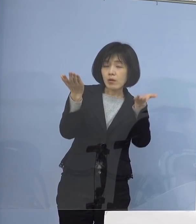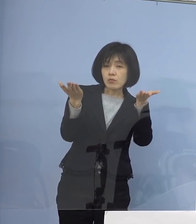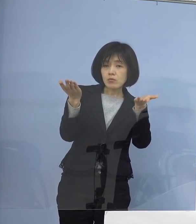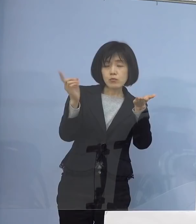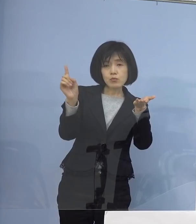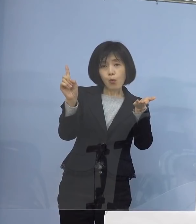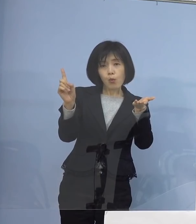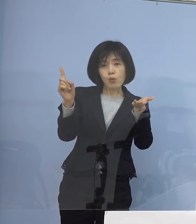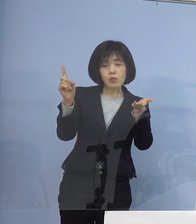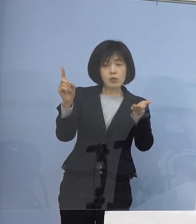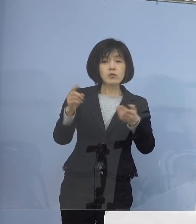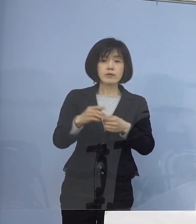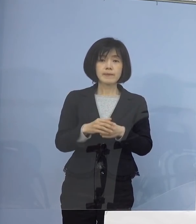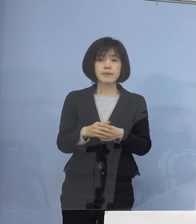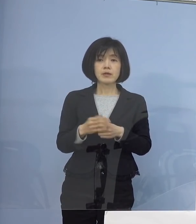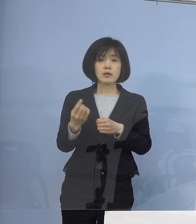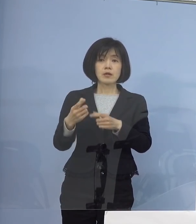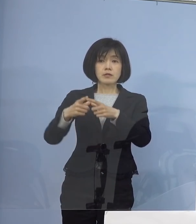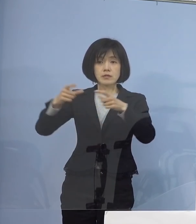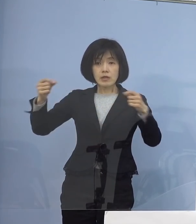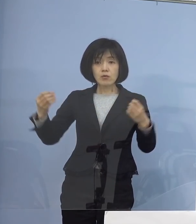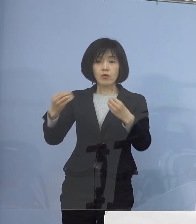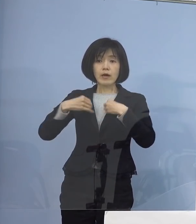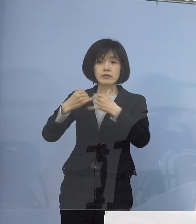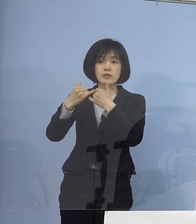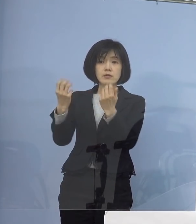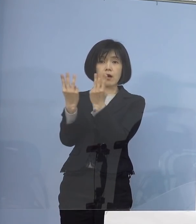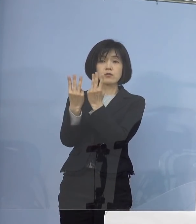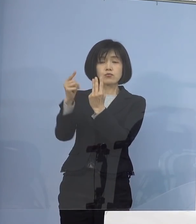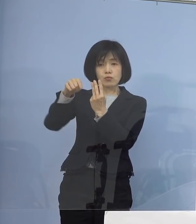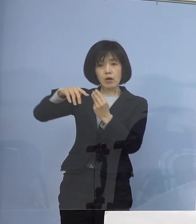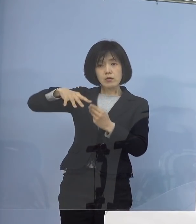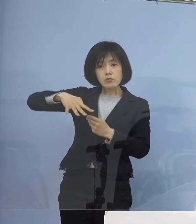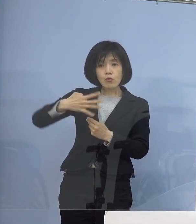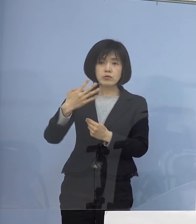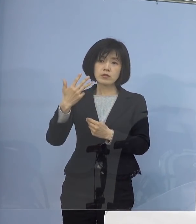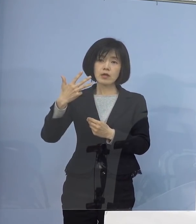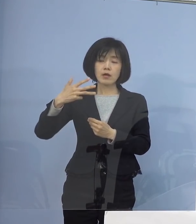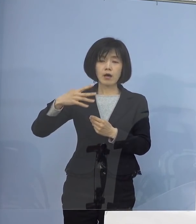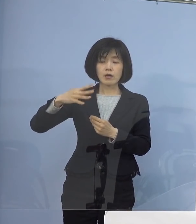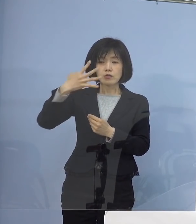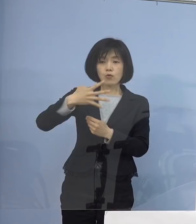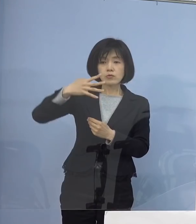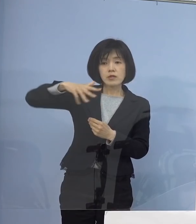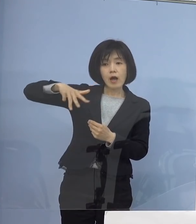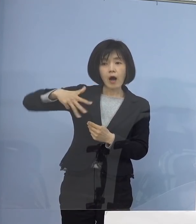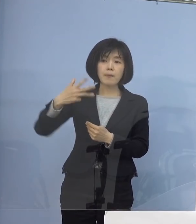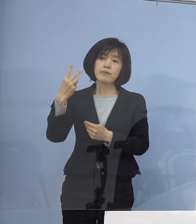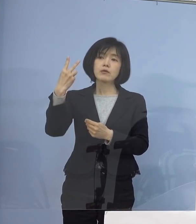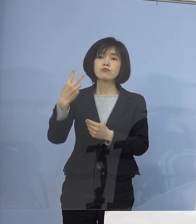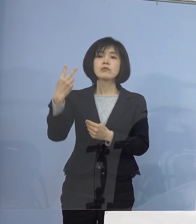昨日の全国感染者数は4,802名となりまして